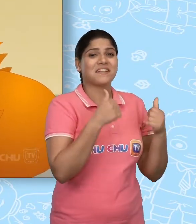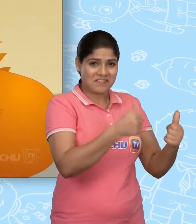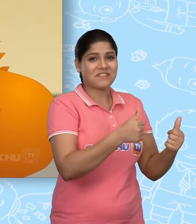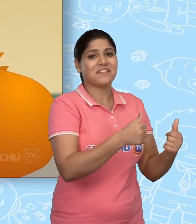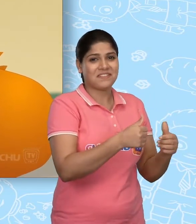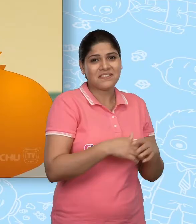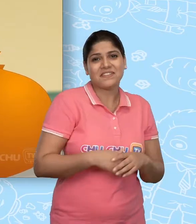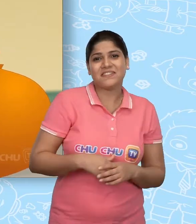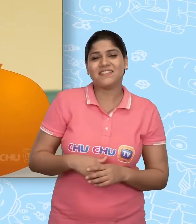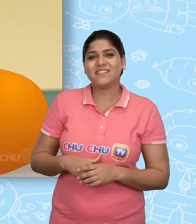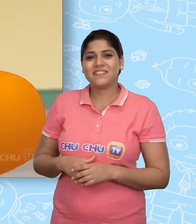अच्छी बात है ChaCha।